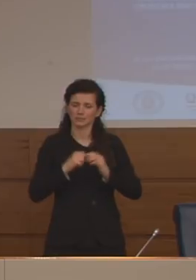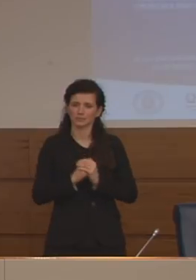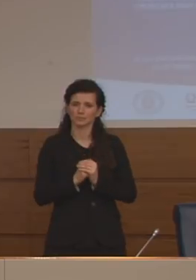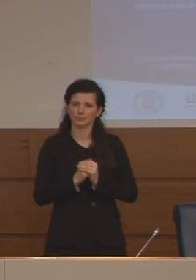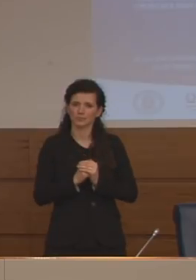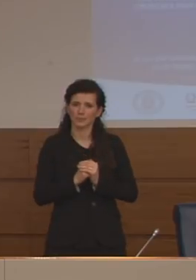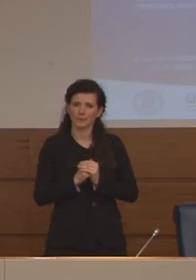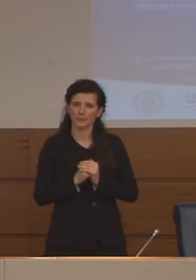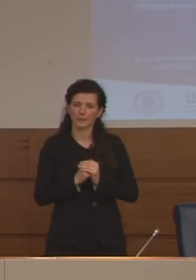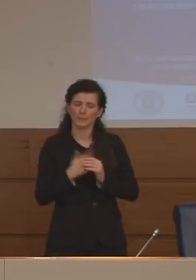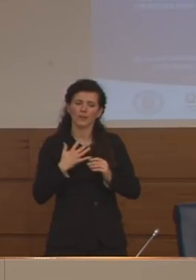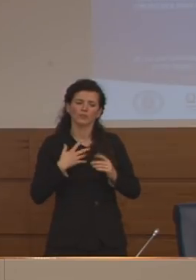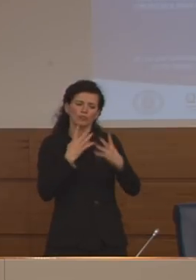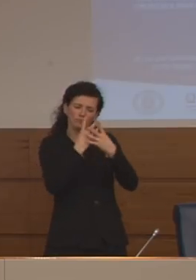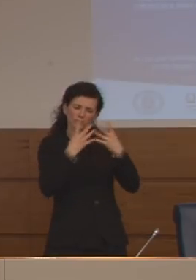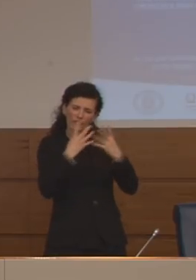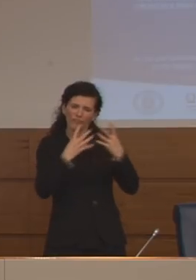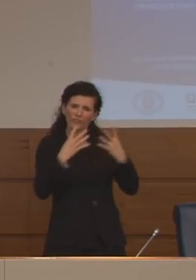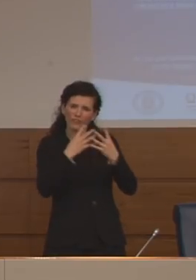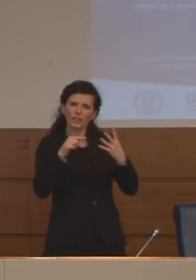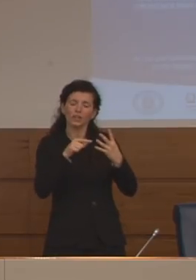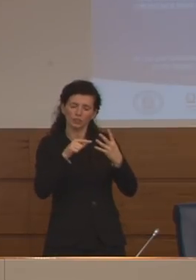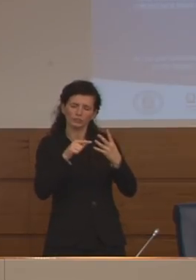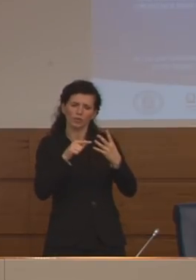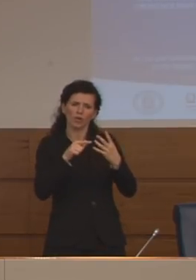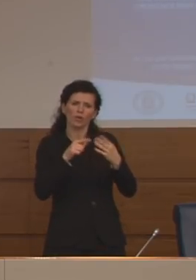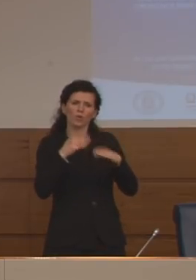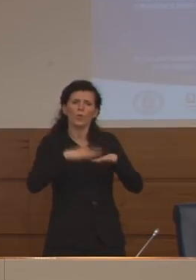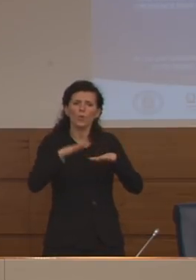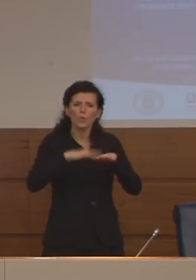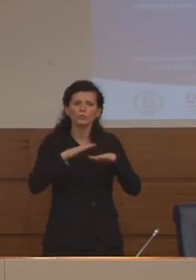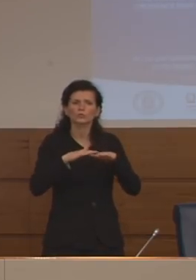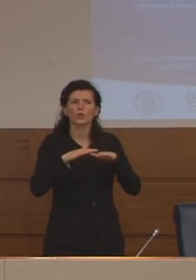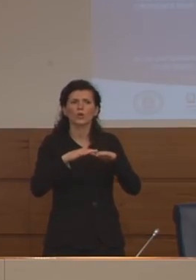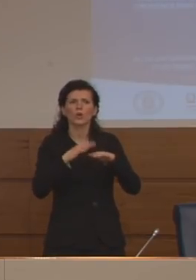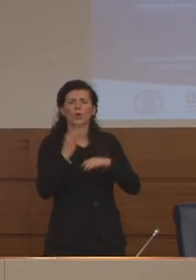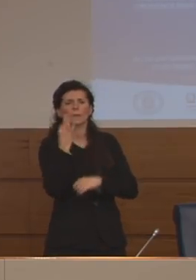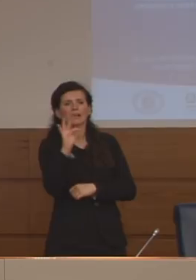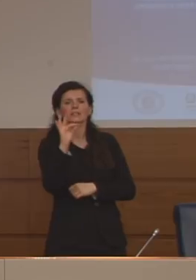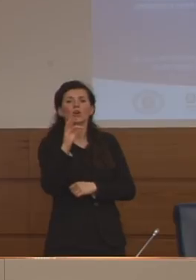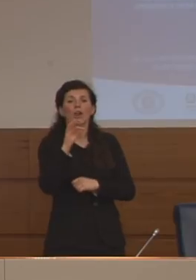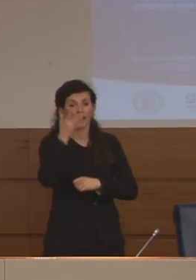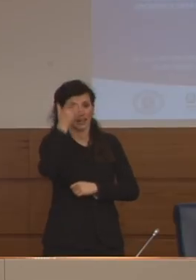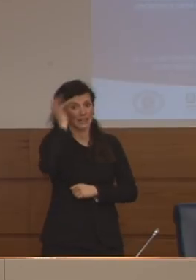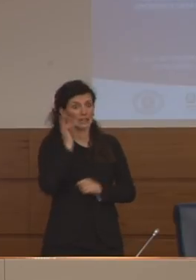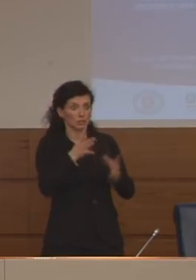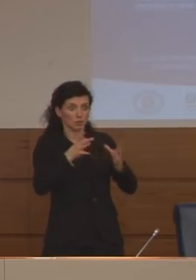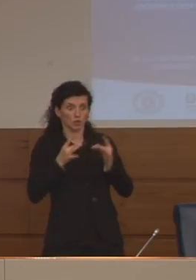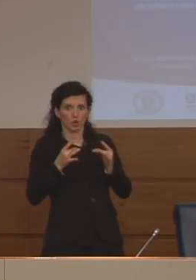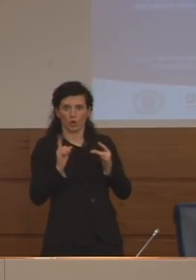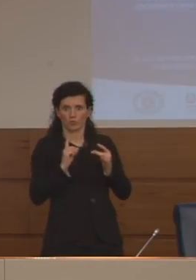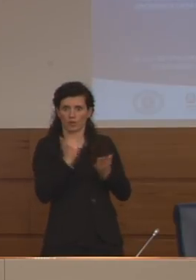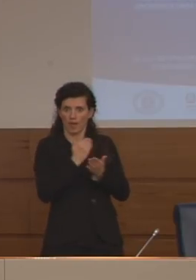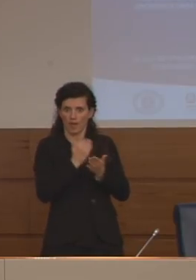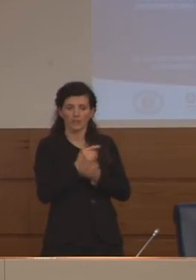necessarie per particolari tipologie di rischio, che appartengono al personale sanitario. Poi ci sono le mascherine chirurgiche,